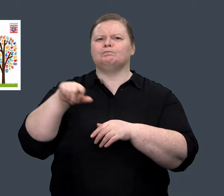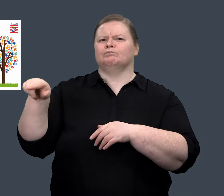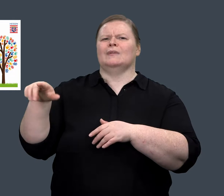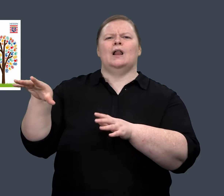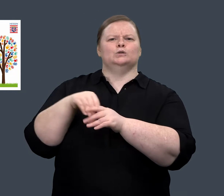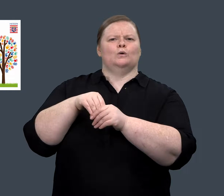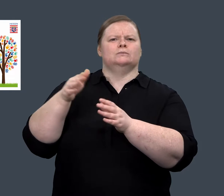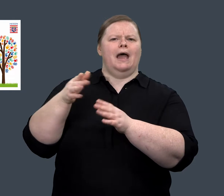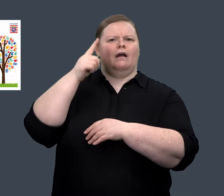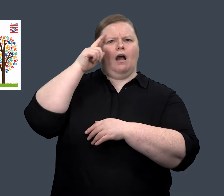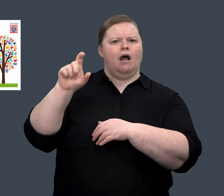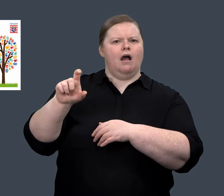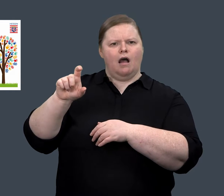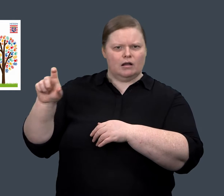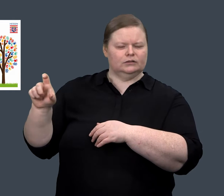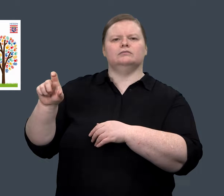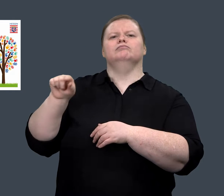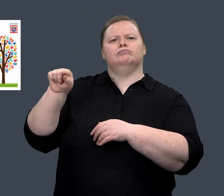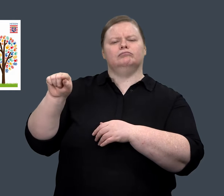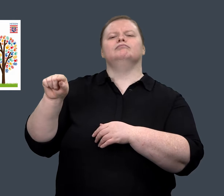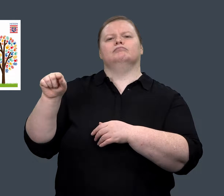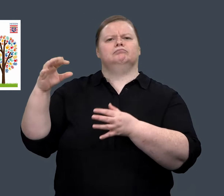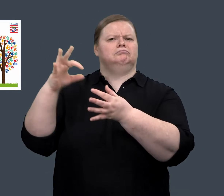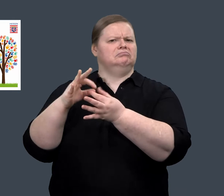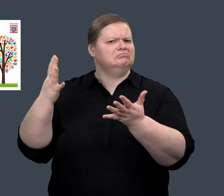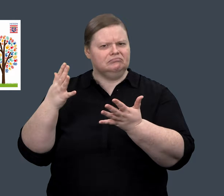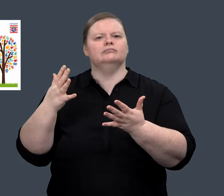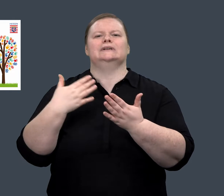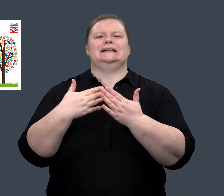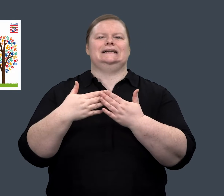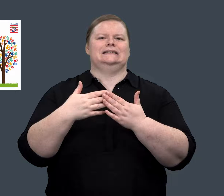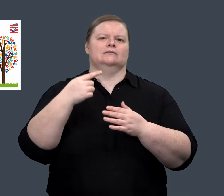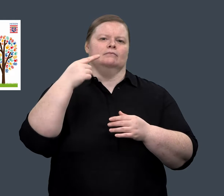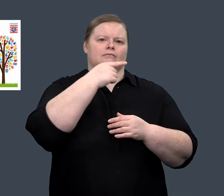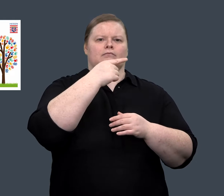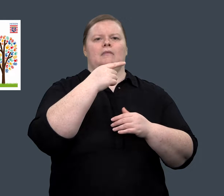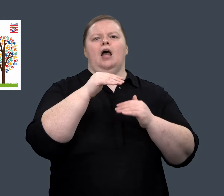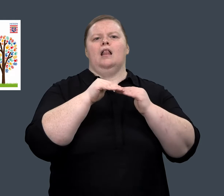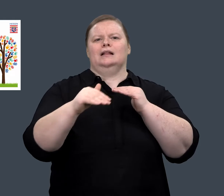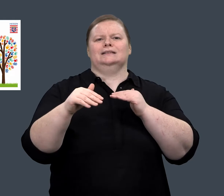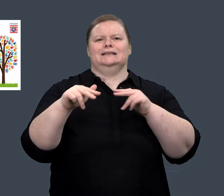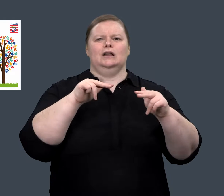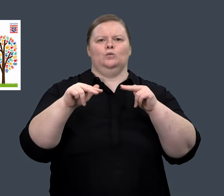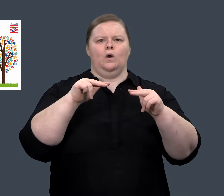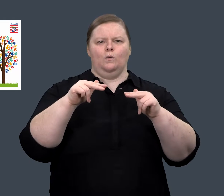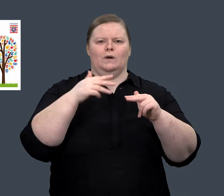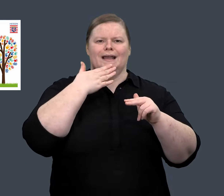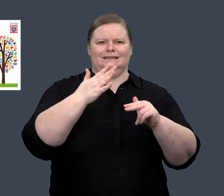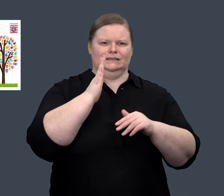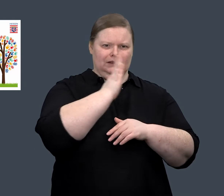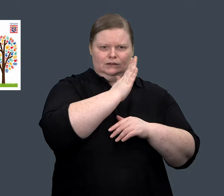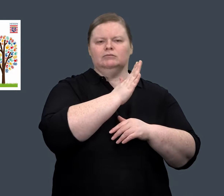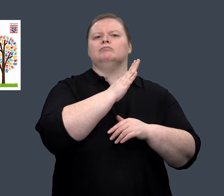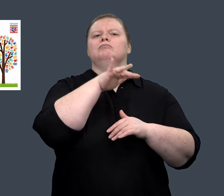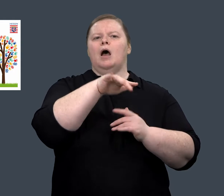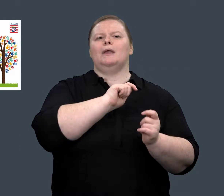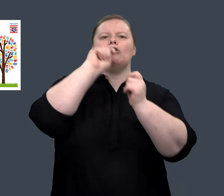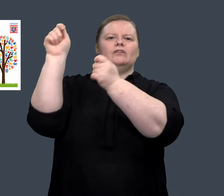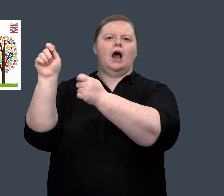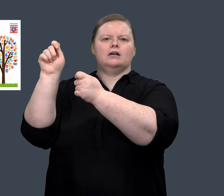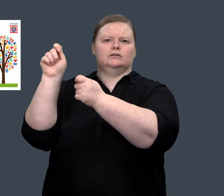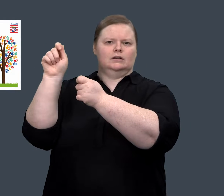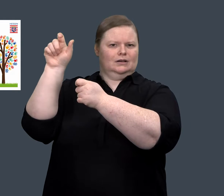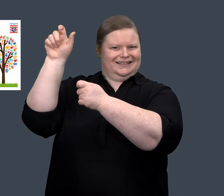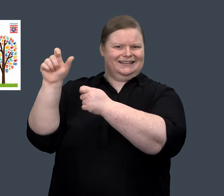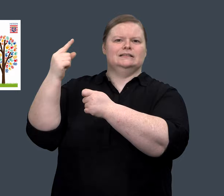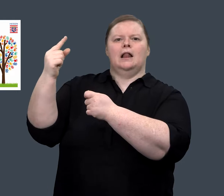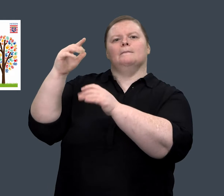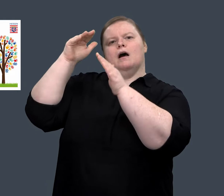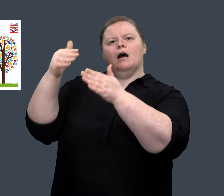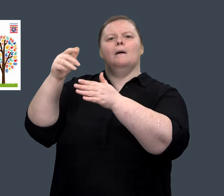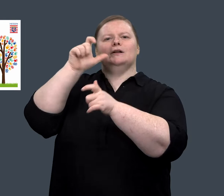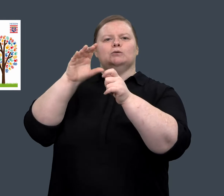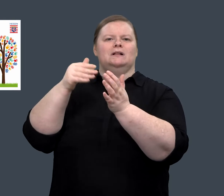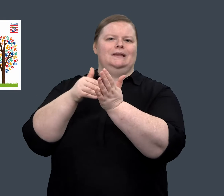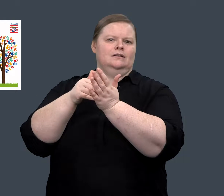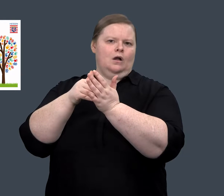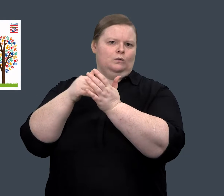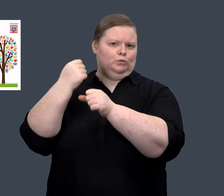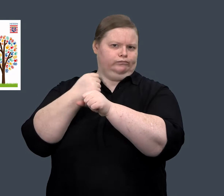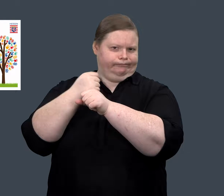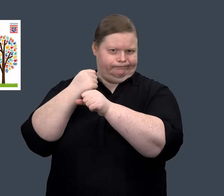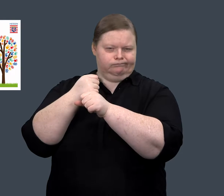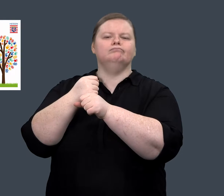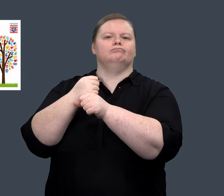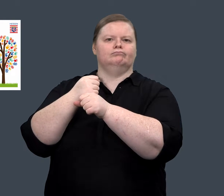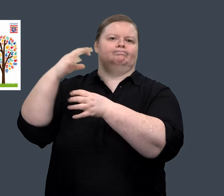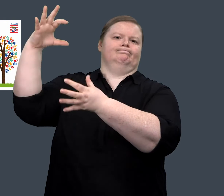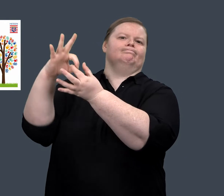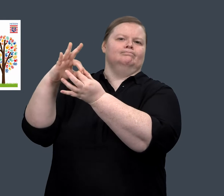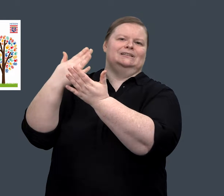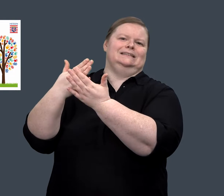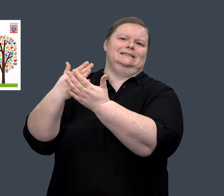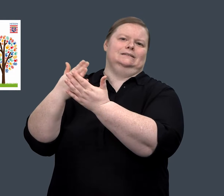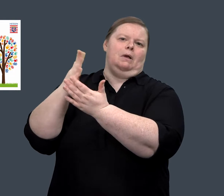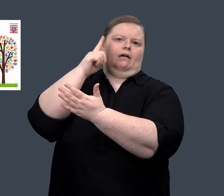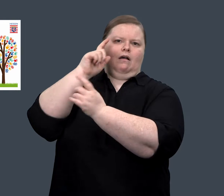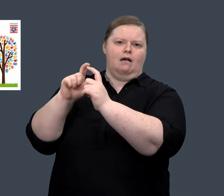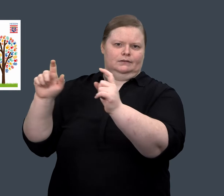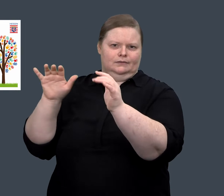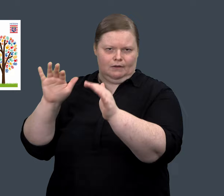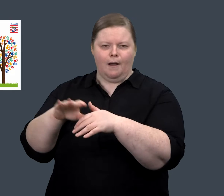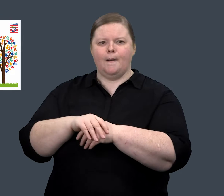der Hessischen Landesregierung für Menschen mit Behinderungen